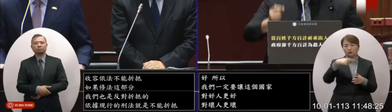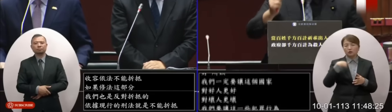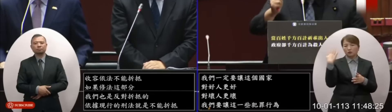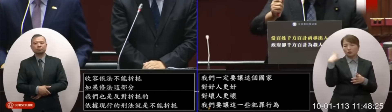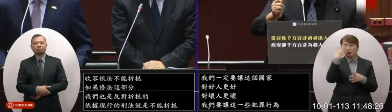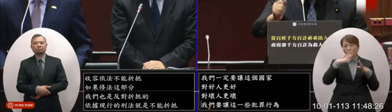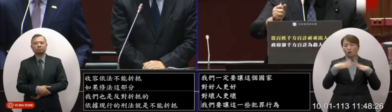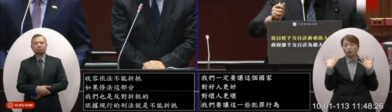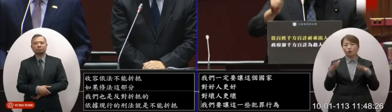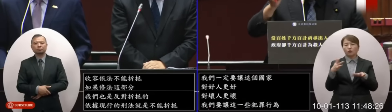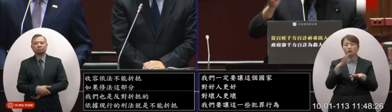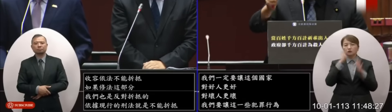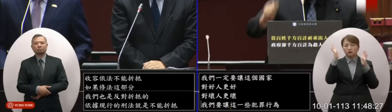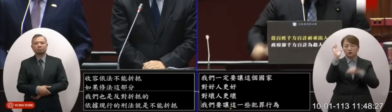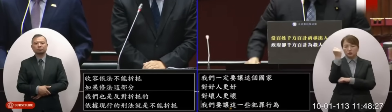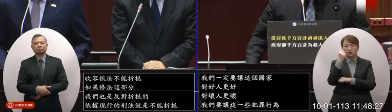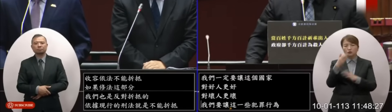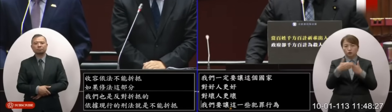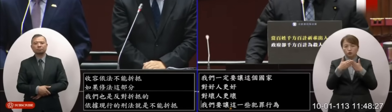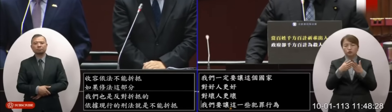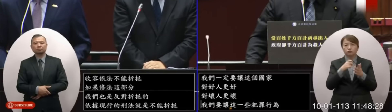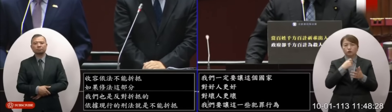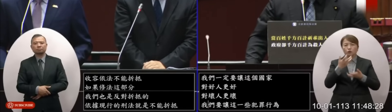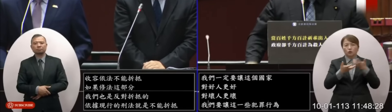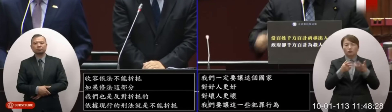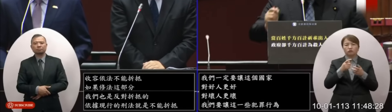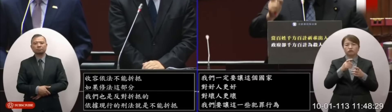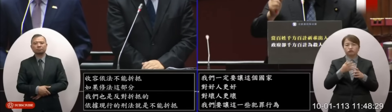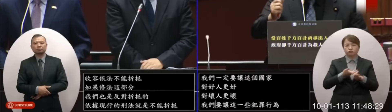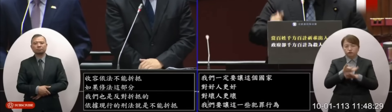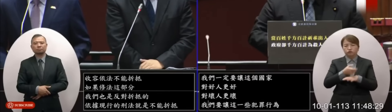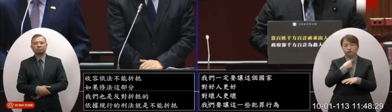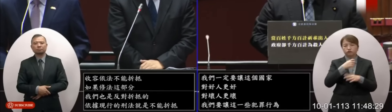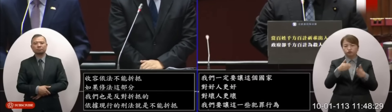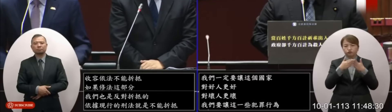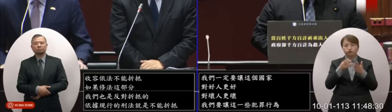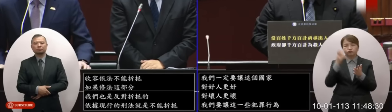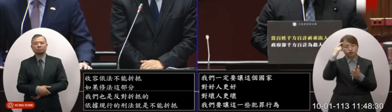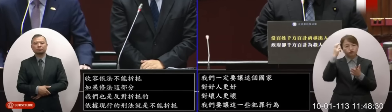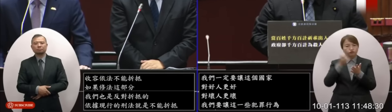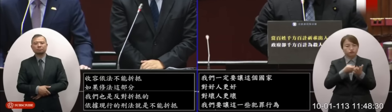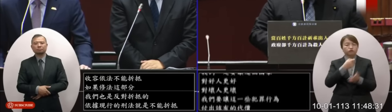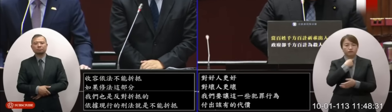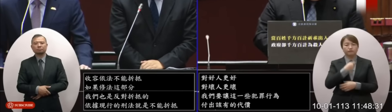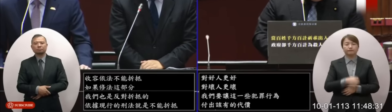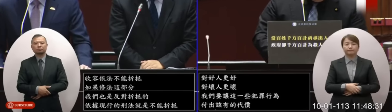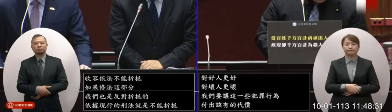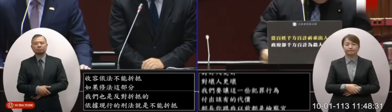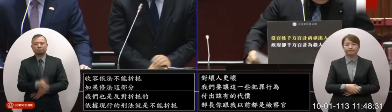我們對正義真的是無可救藥的熱情啊 我們一定要這樣堅持下去好不好 好謝謝委員